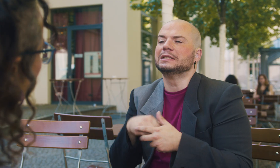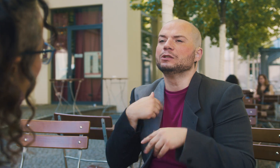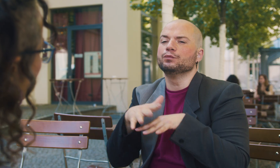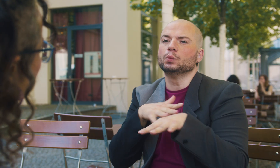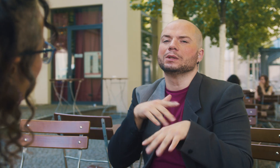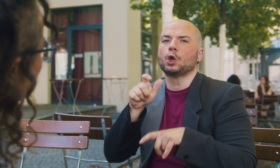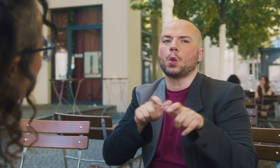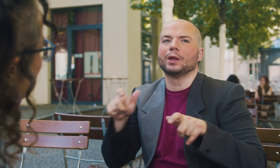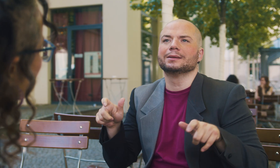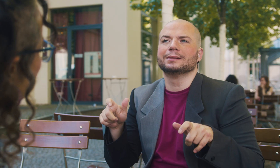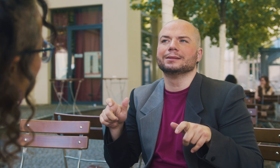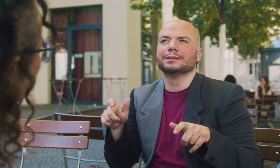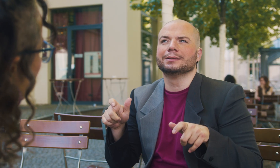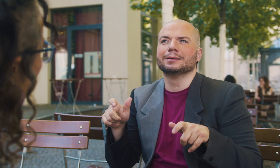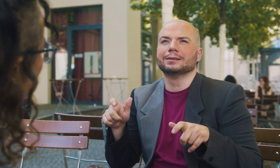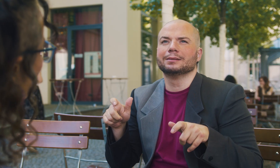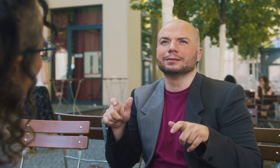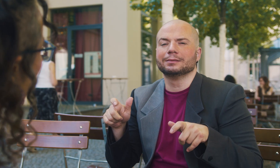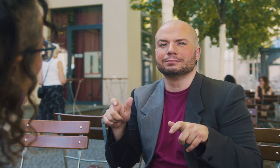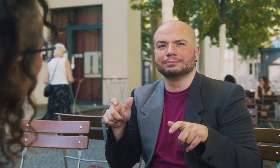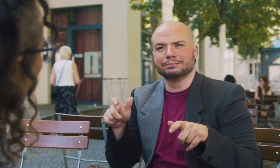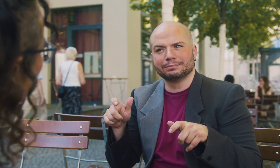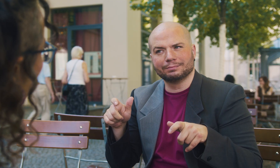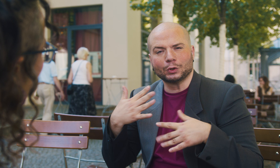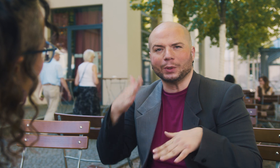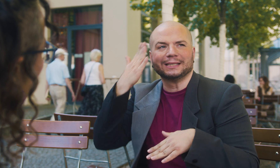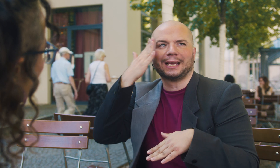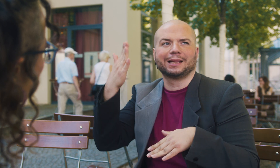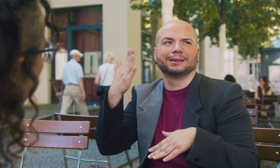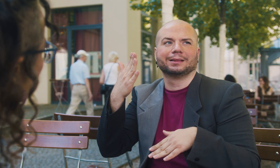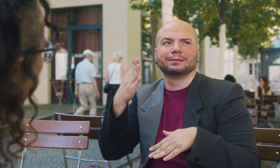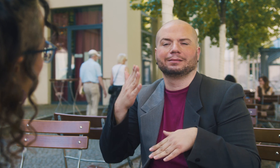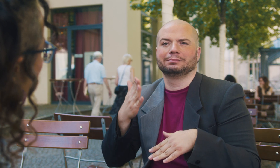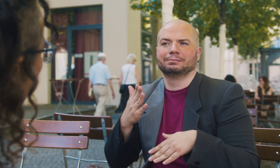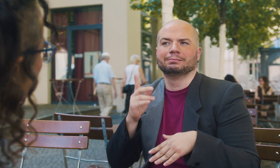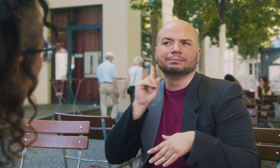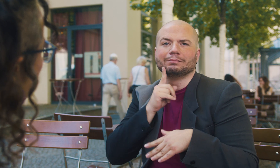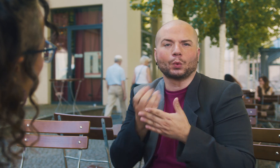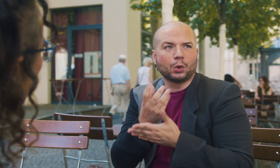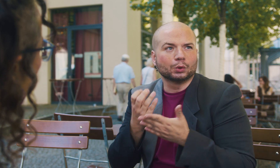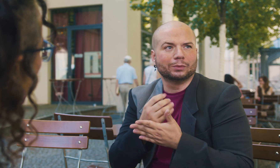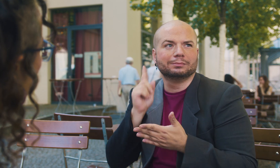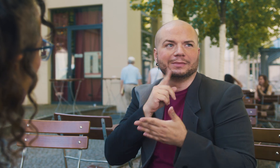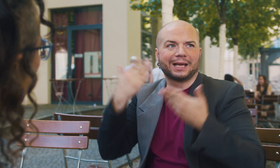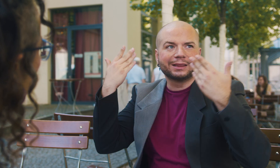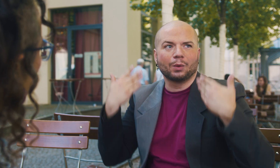Ich habe das Gefühl, dass die Leute noch nicht wissen, was es mit tauber Kultur, mit taubem Hintergrund auf sich hat.